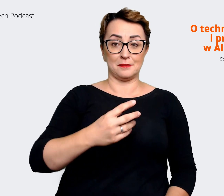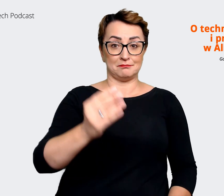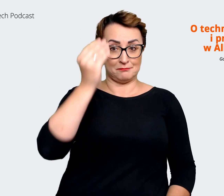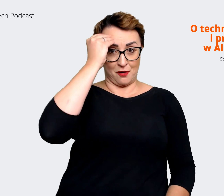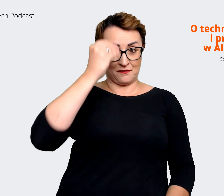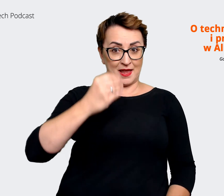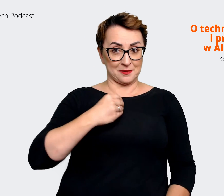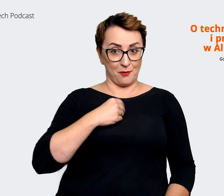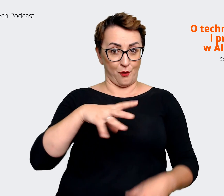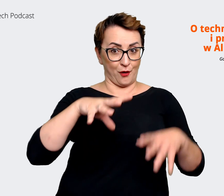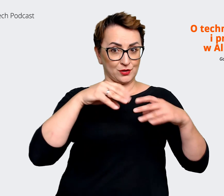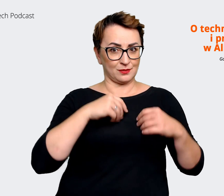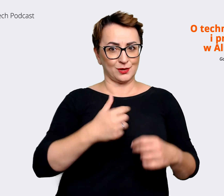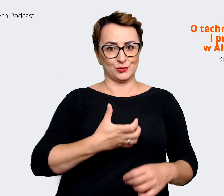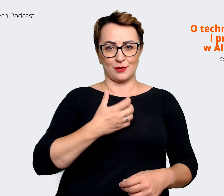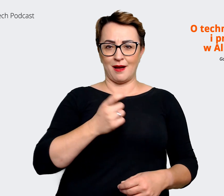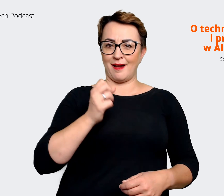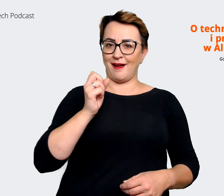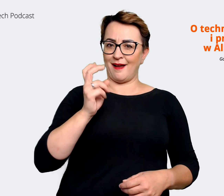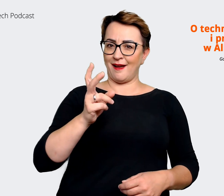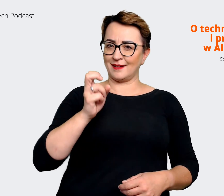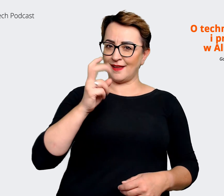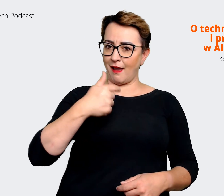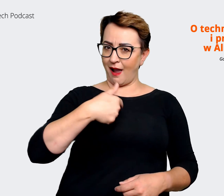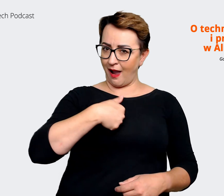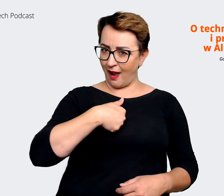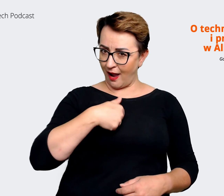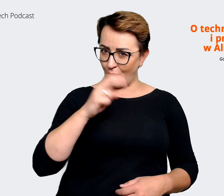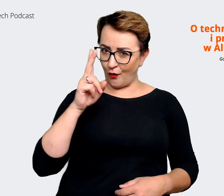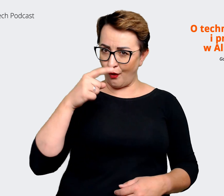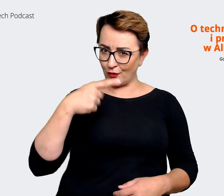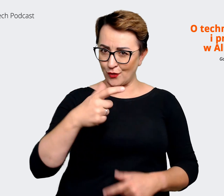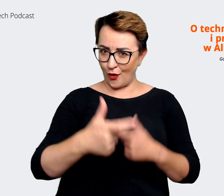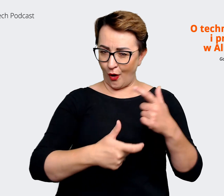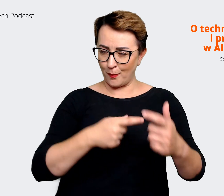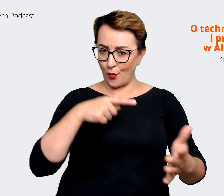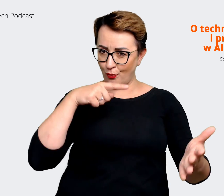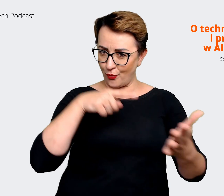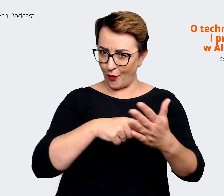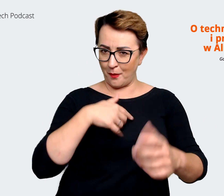To tak czuję tak, tak to ja to kodowałem. To jest dokładnie ten layout, który wtedy projektowałem i